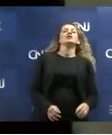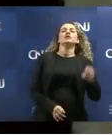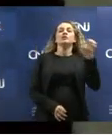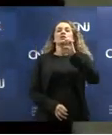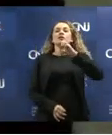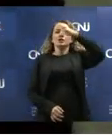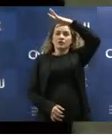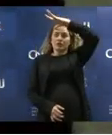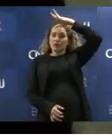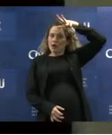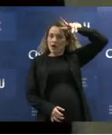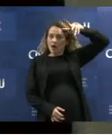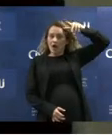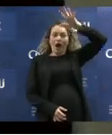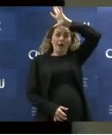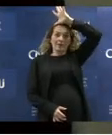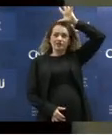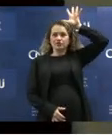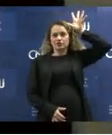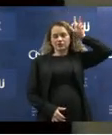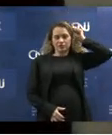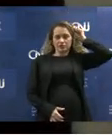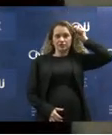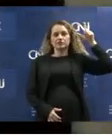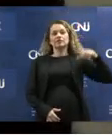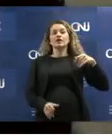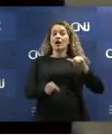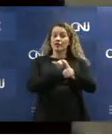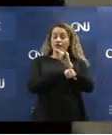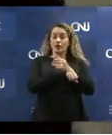devido à ausência de quórum de maioria absoluta, na forma do artigo